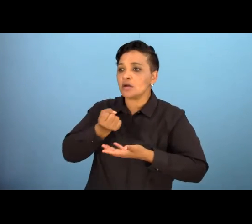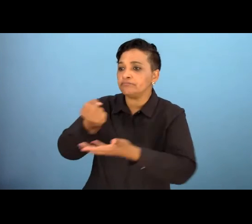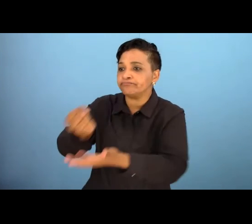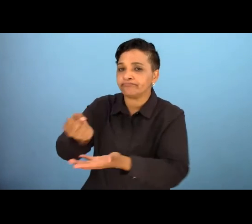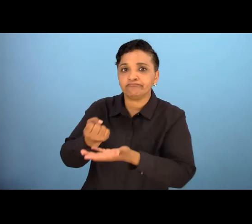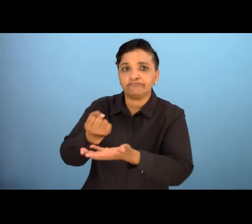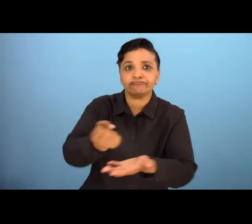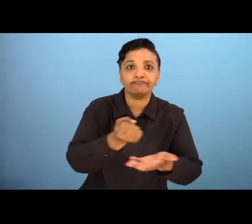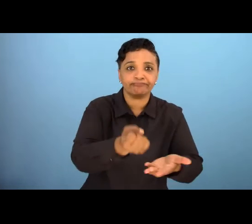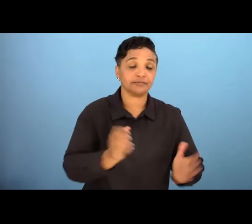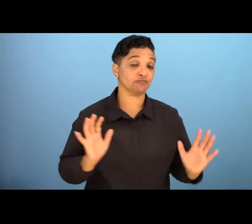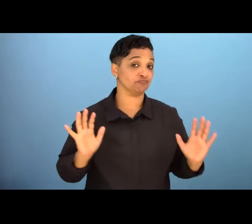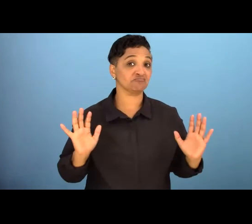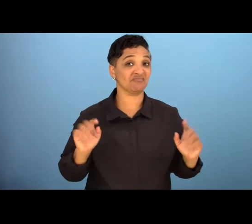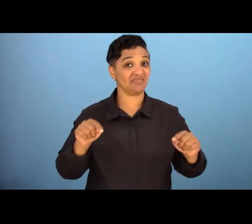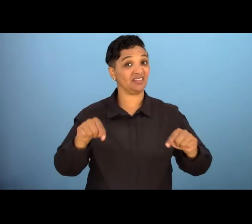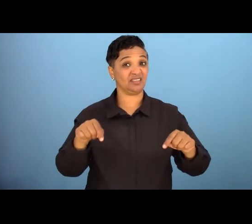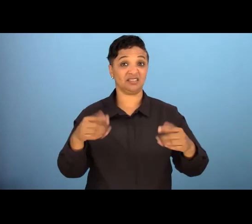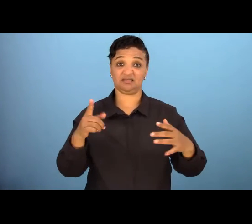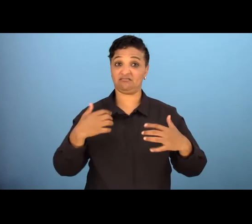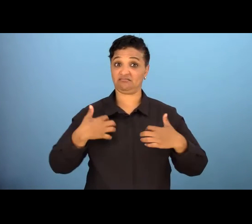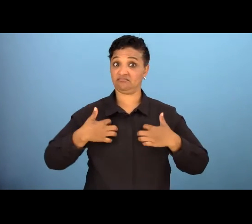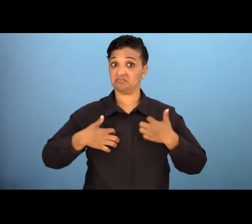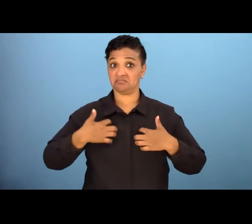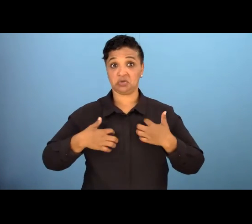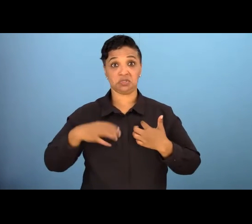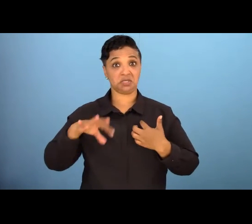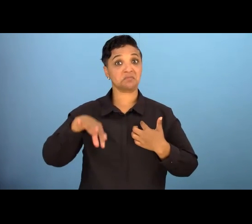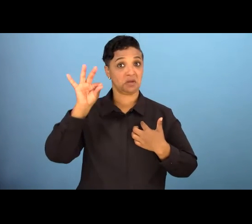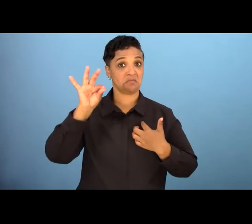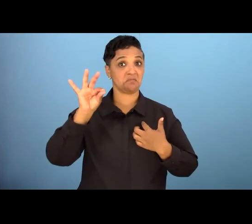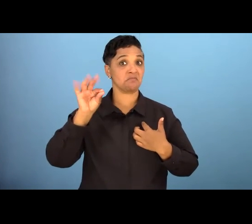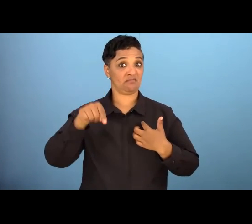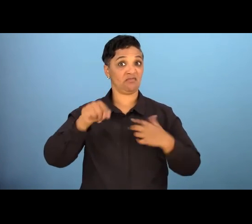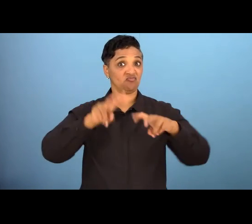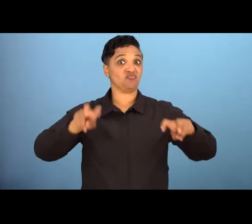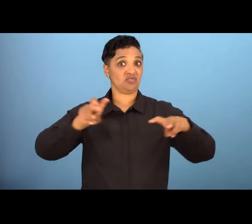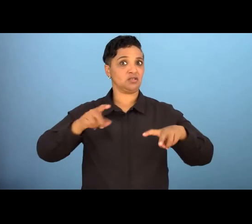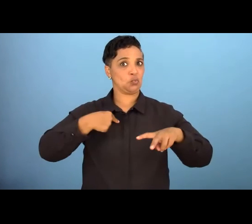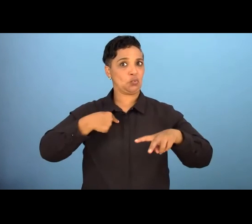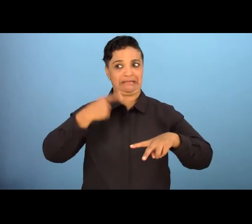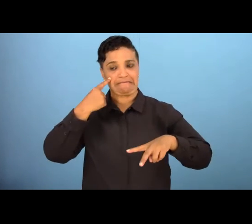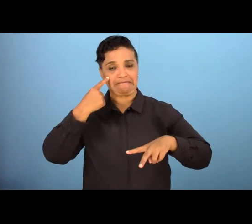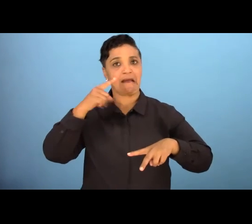con discapacidades lo obtuvieron de la DPU y el PD y, además, recibieron el